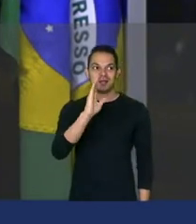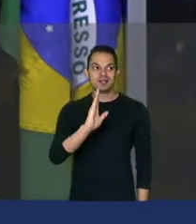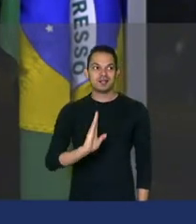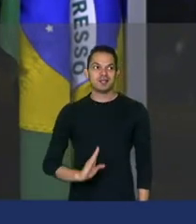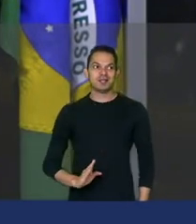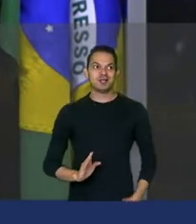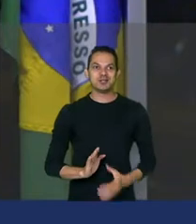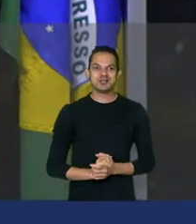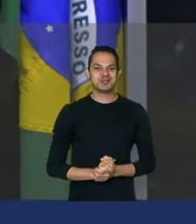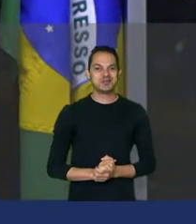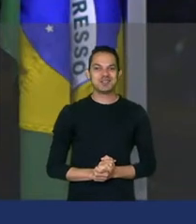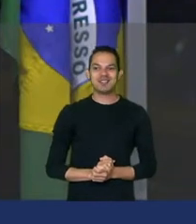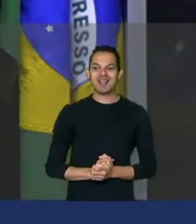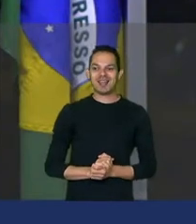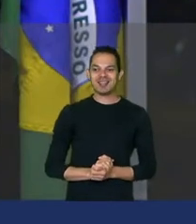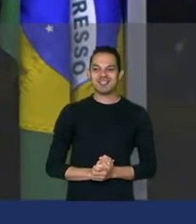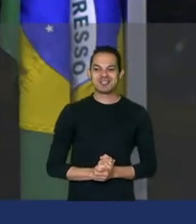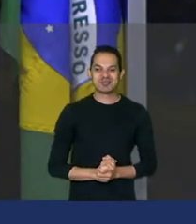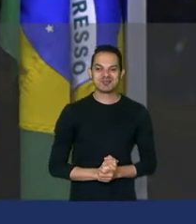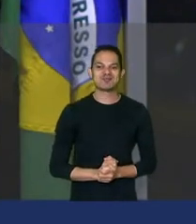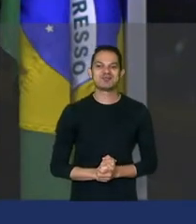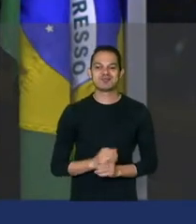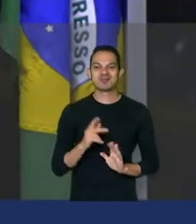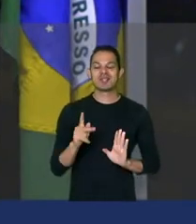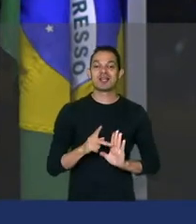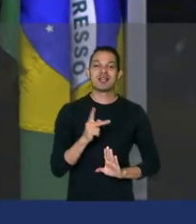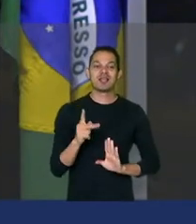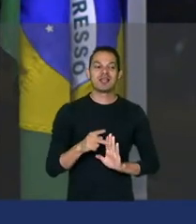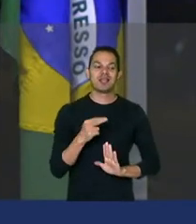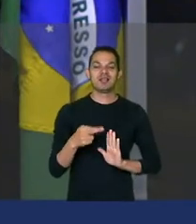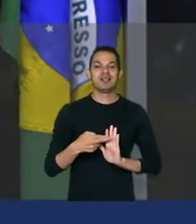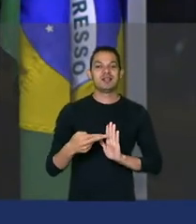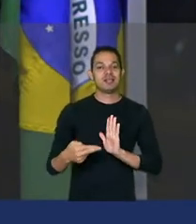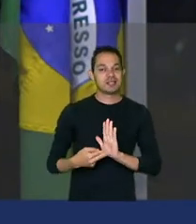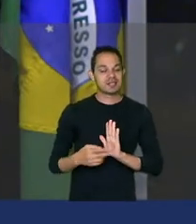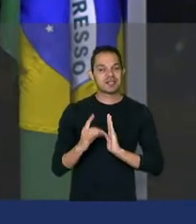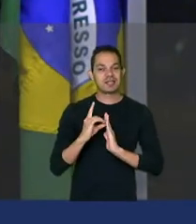NICO. ESSE PROCESSO VIROU LEI E AGORA NESSE ANO EU CONSEGUI